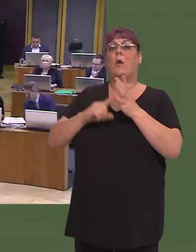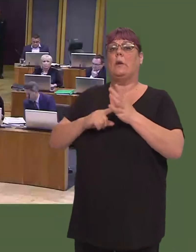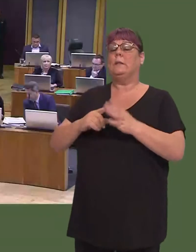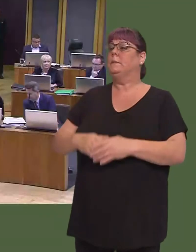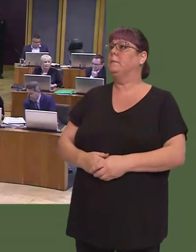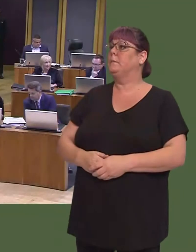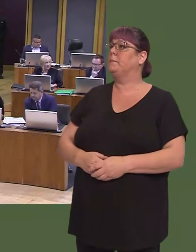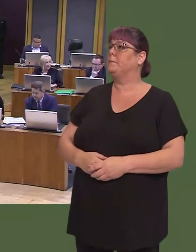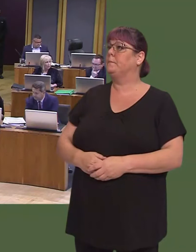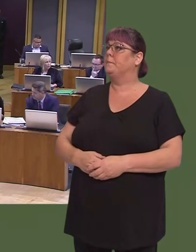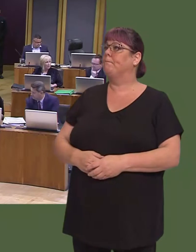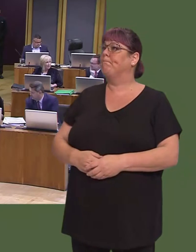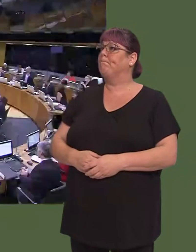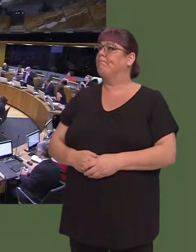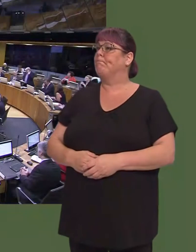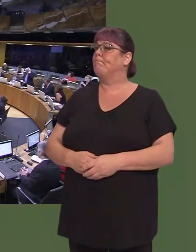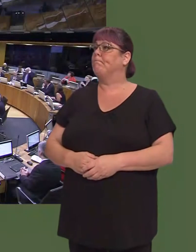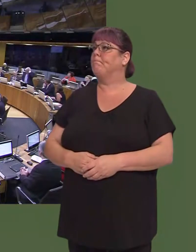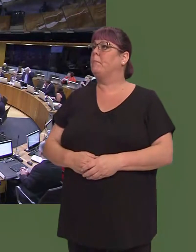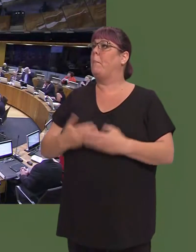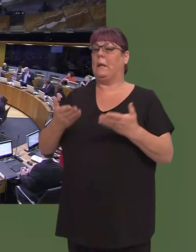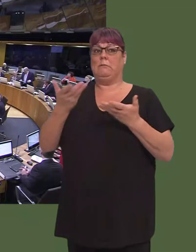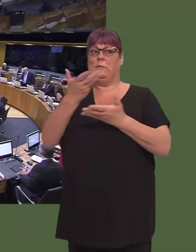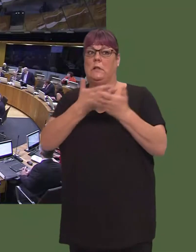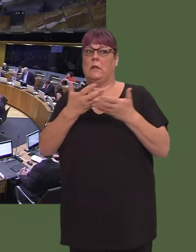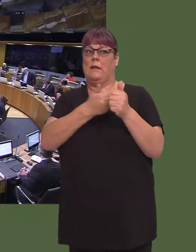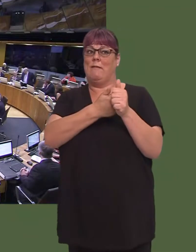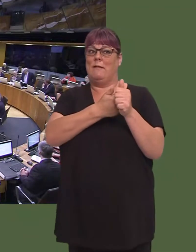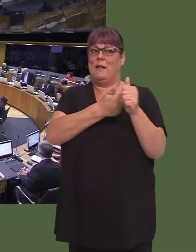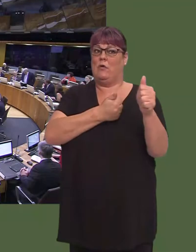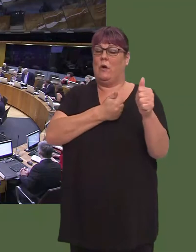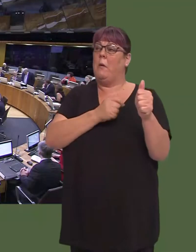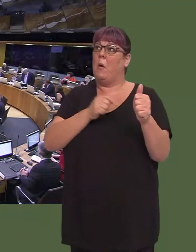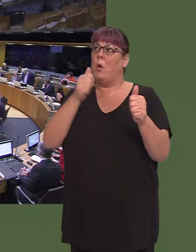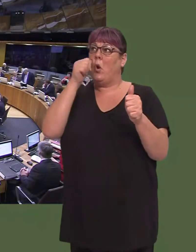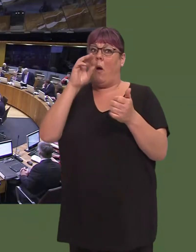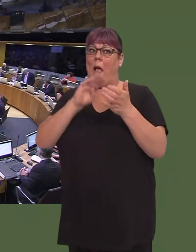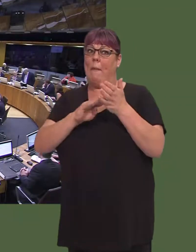os yw tai'n fforddiadwy, wrth gwrs bydd rhai pobl yn eu rhentu nhw a bydd rhoi pobl yn